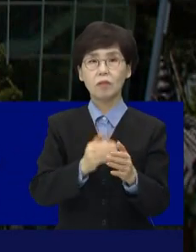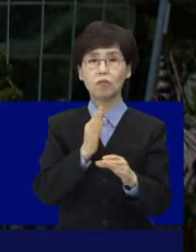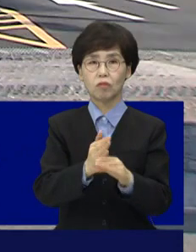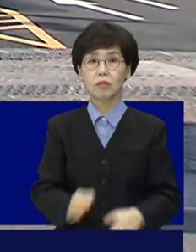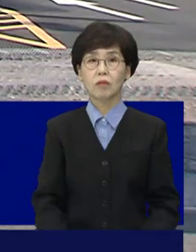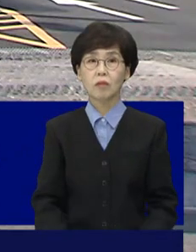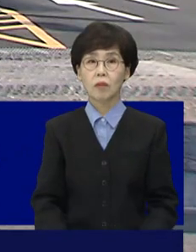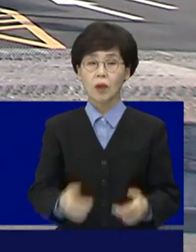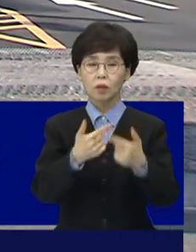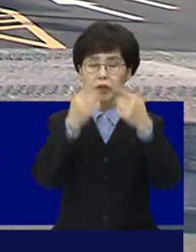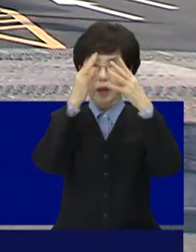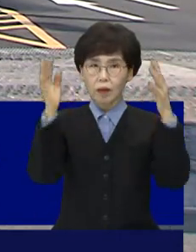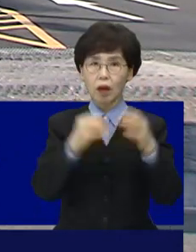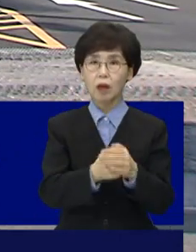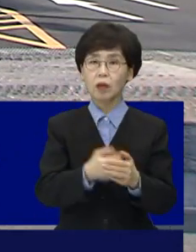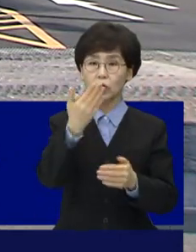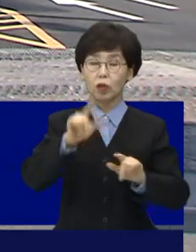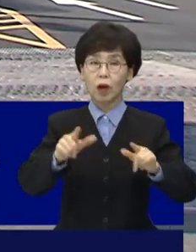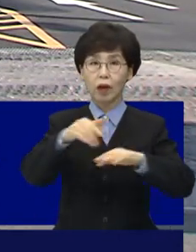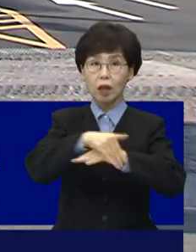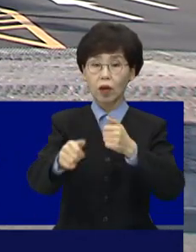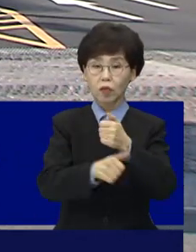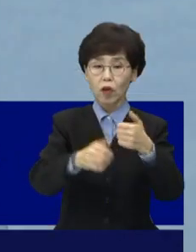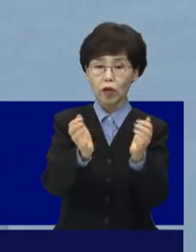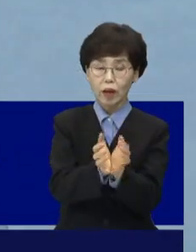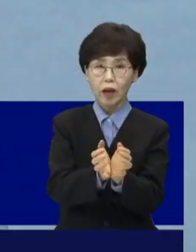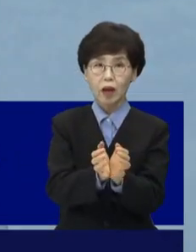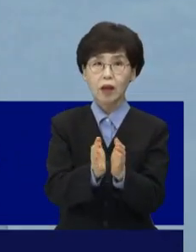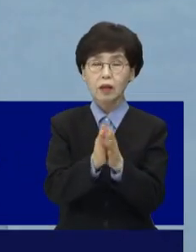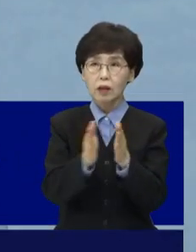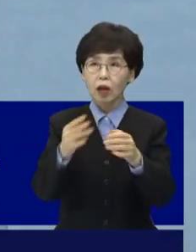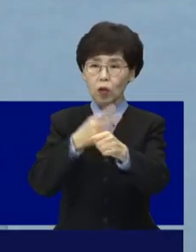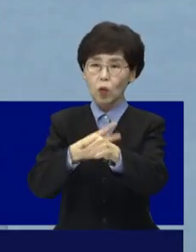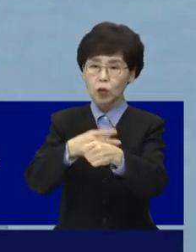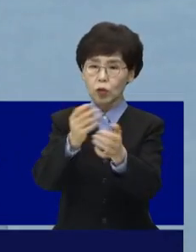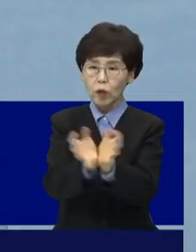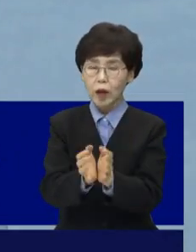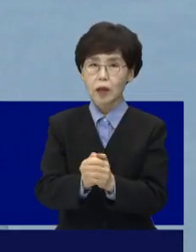부산대는 지난 9일 기획위원회를 시작으로 교수회와 교무회의를 거쳐 부산교대와의